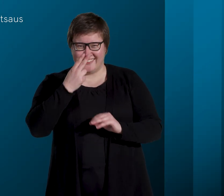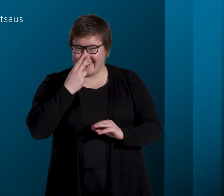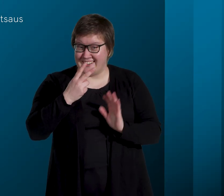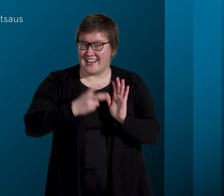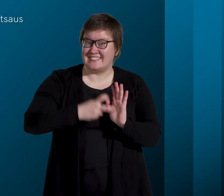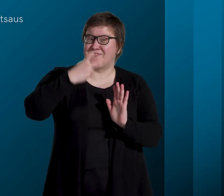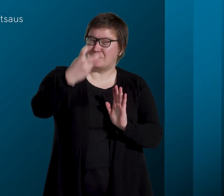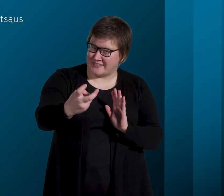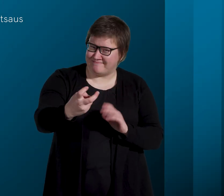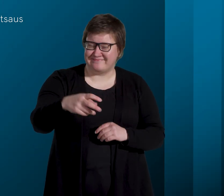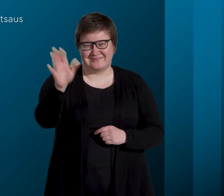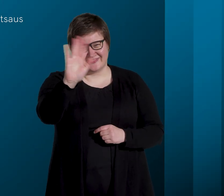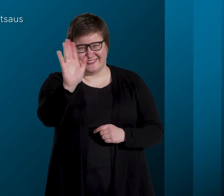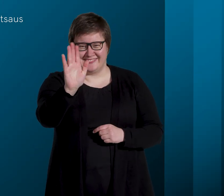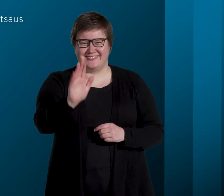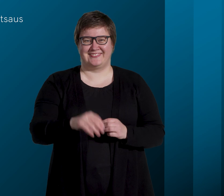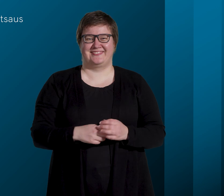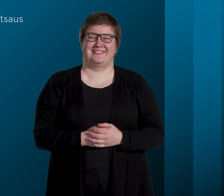Nähdään taas kahden viikon päästä, moi moi!